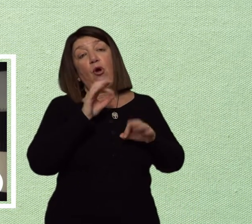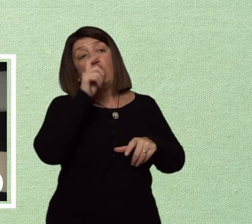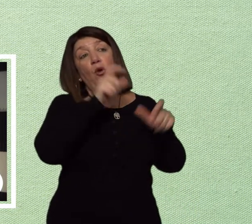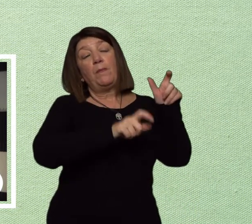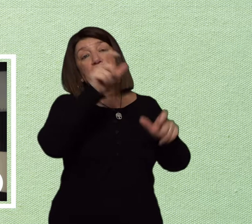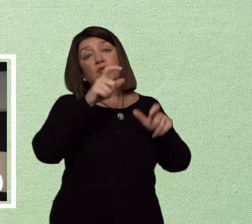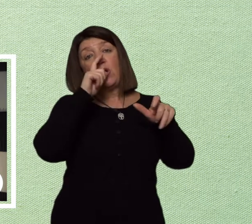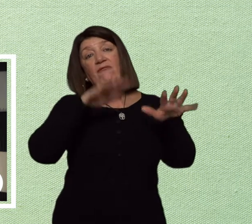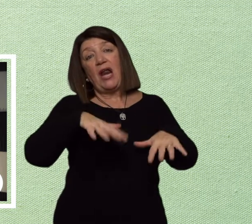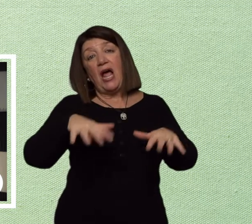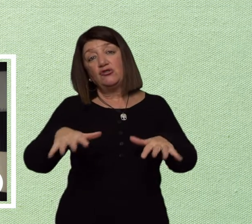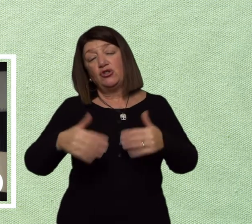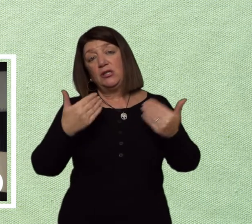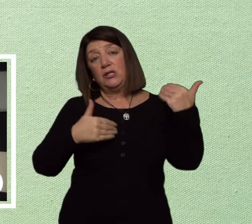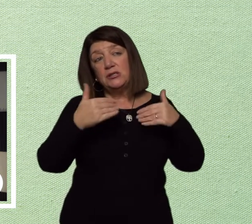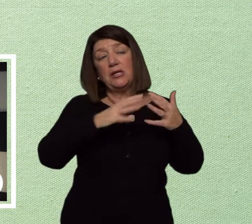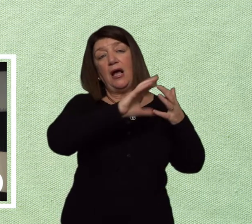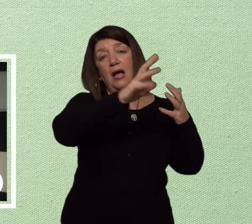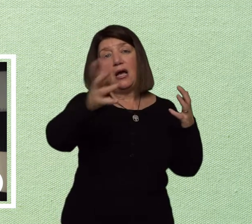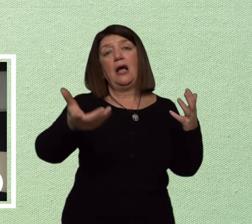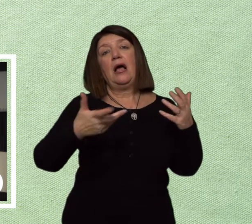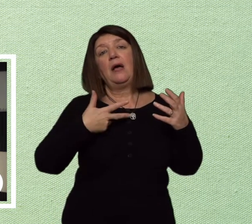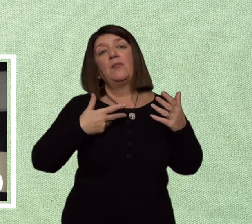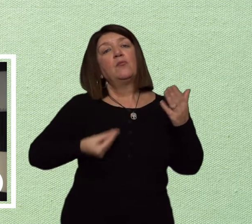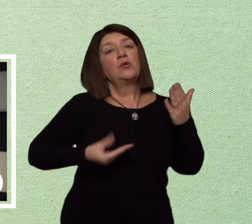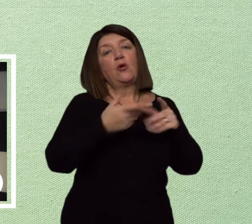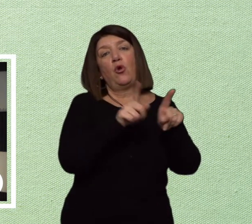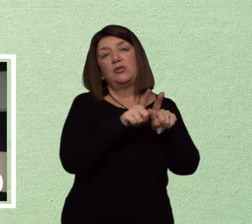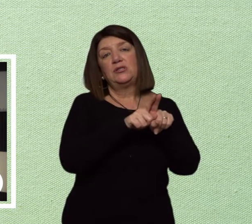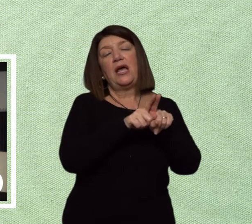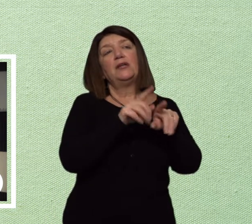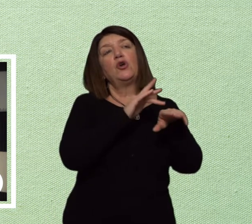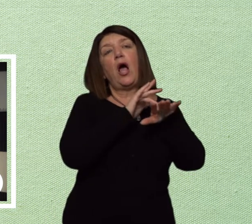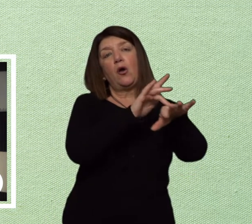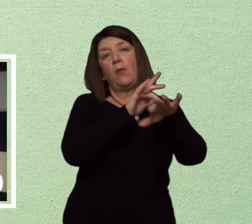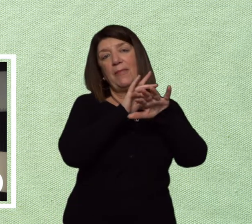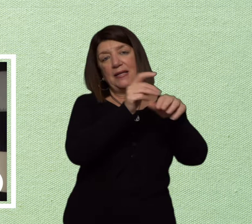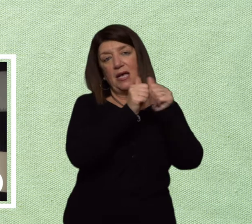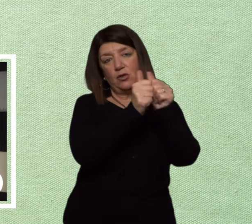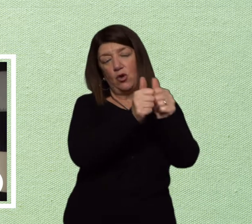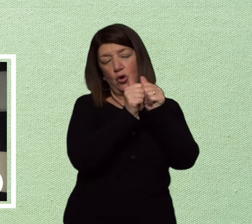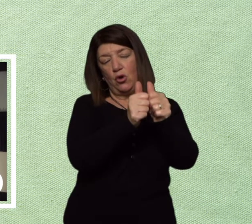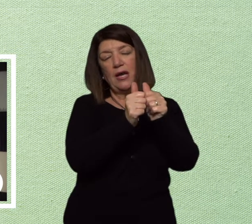abbiamo potuto mantenere la possibilità dell'accesso dell'accompagnatore. Indubbiamente sono stati